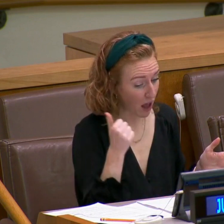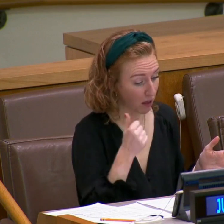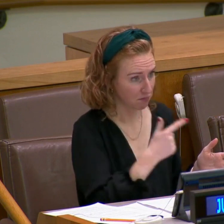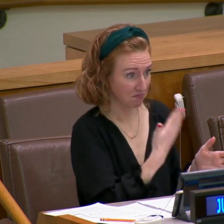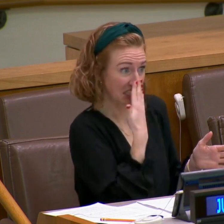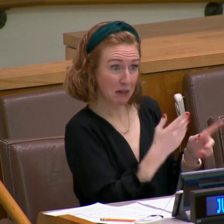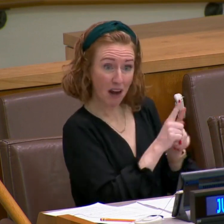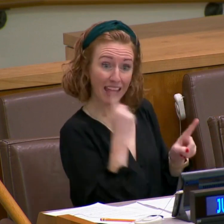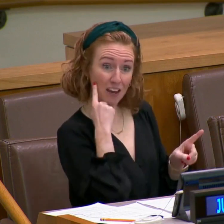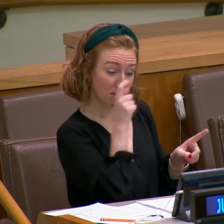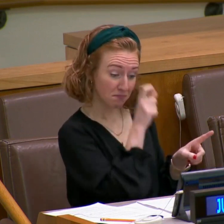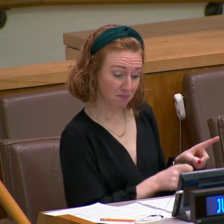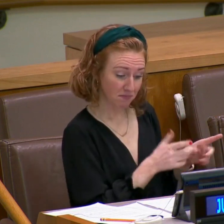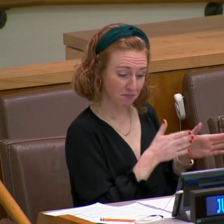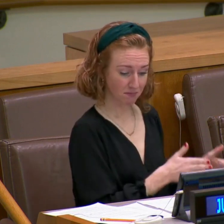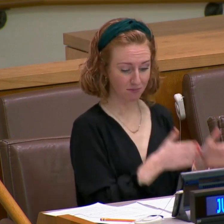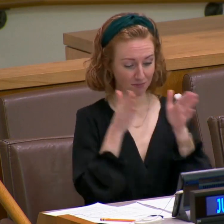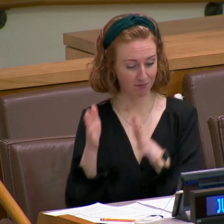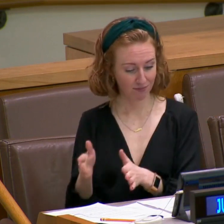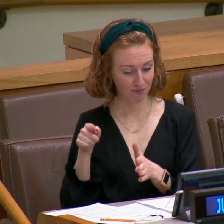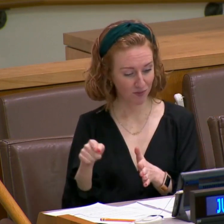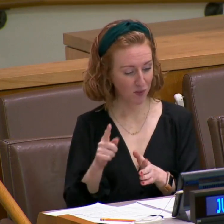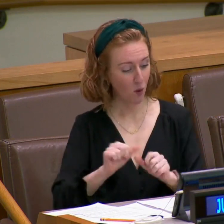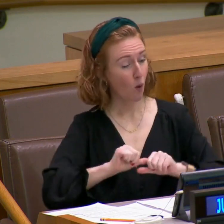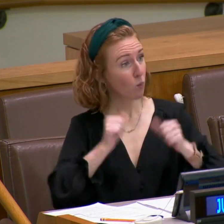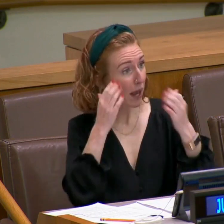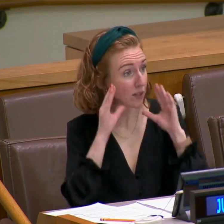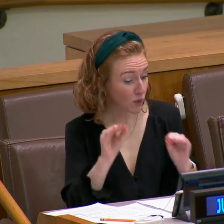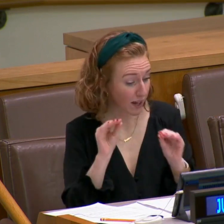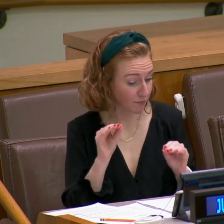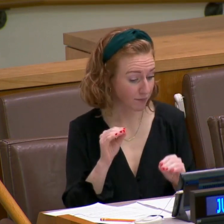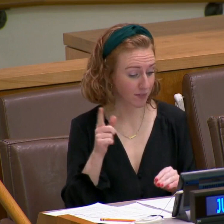bien?, ¿se parecen a las personas oyentes? a preguntas como ¿reciben la educación adecuada?,